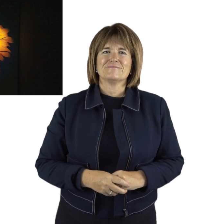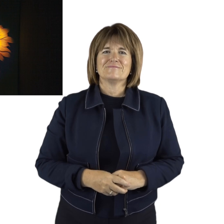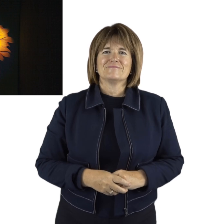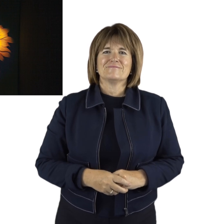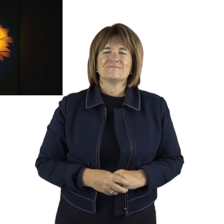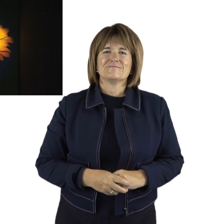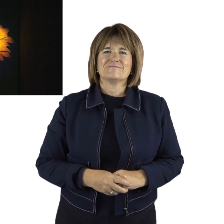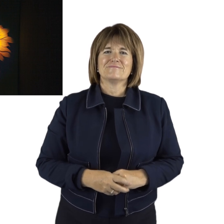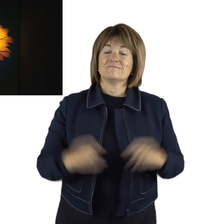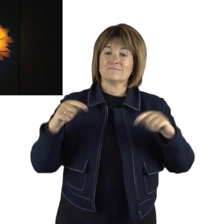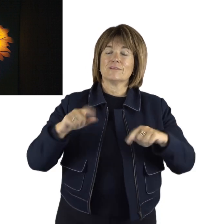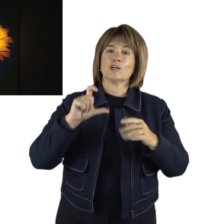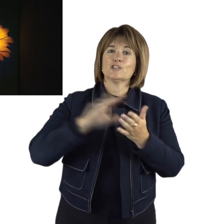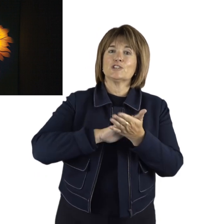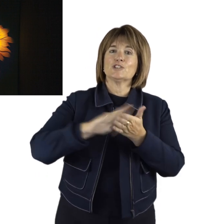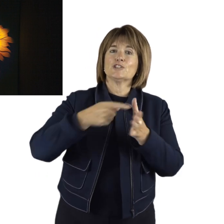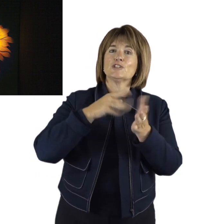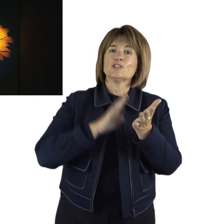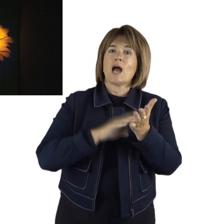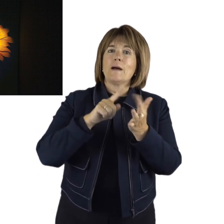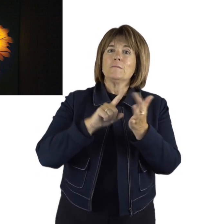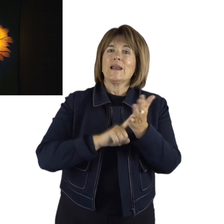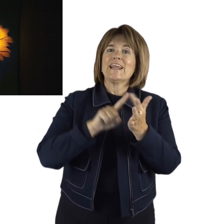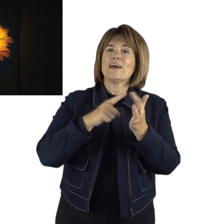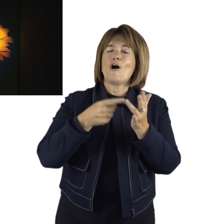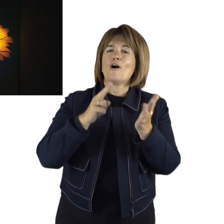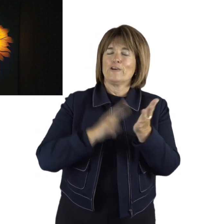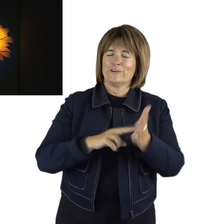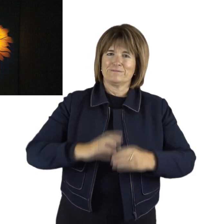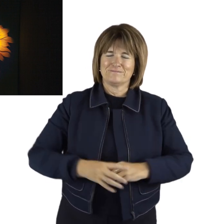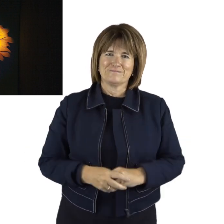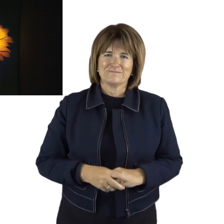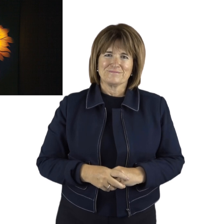Chameleon